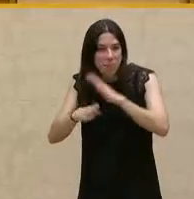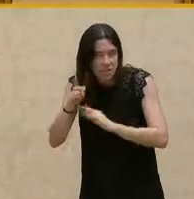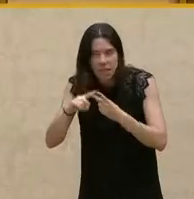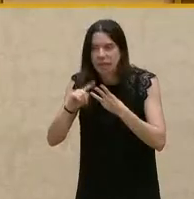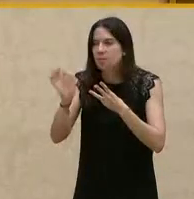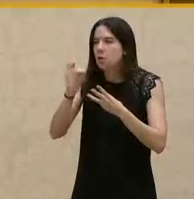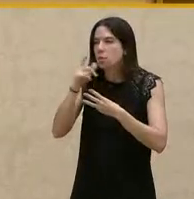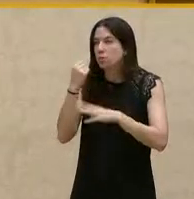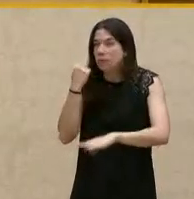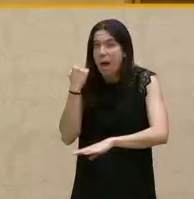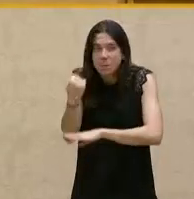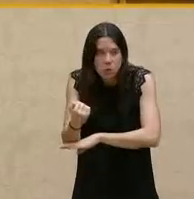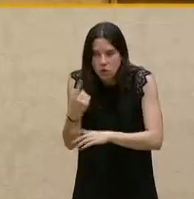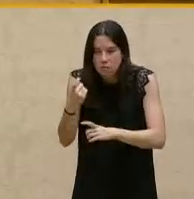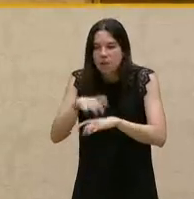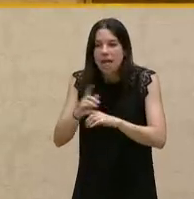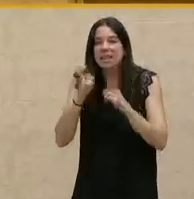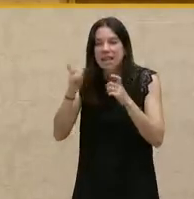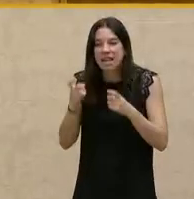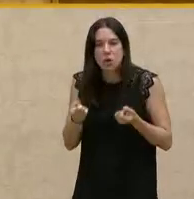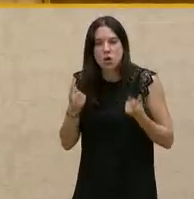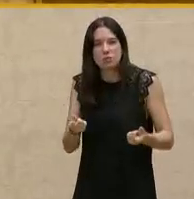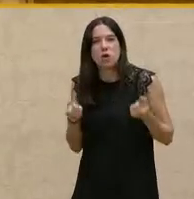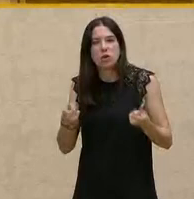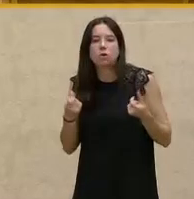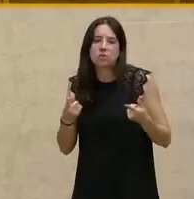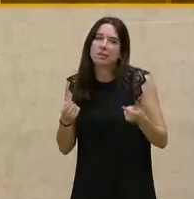apoyo para paliar el coste que genera, parte del coste que genera este tiempo tipo de situaciones.